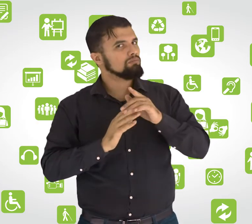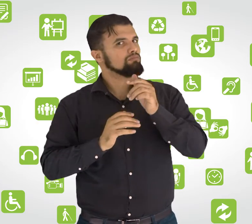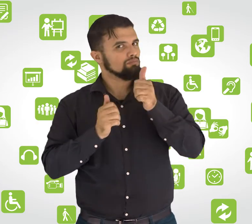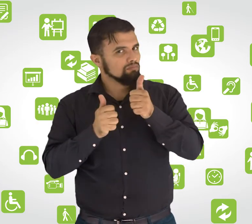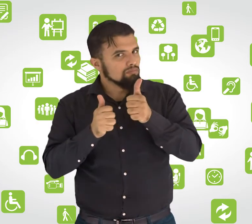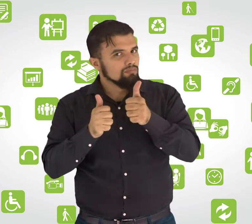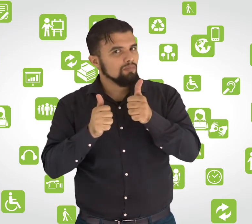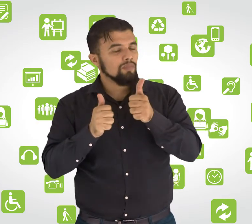Beleza?